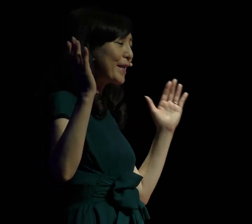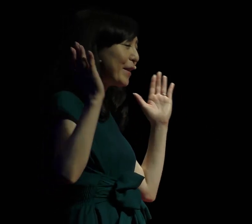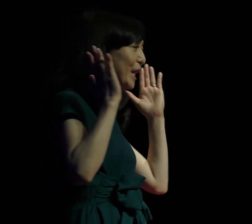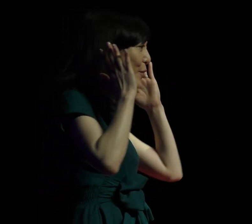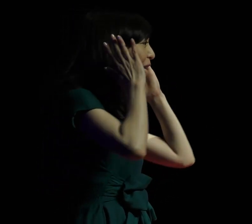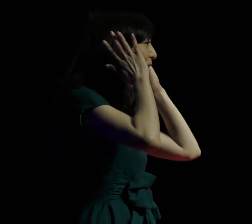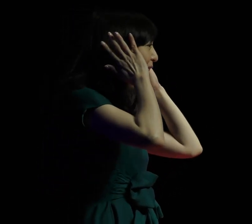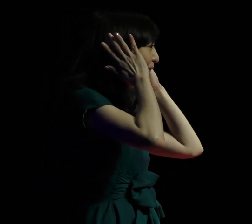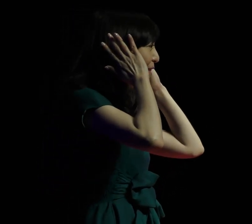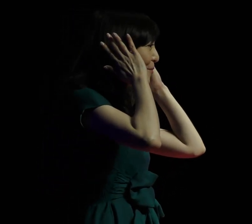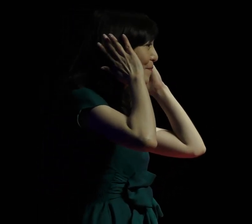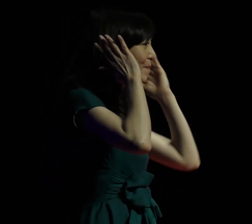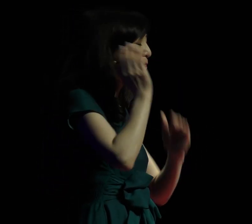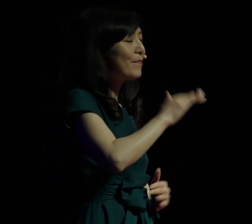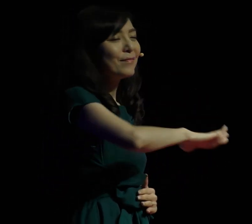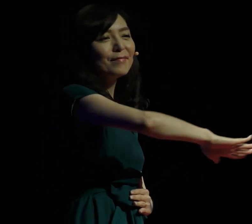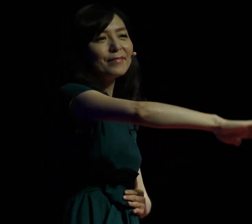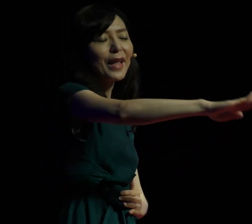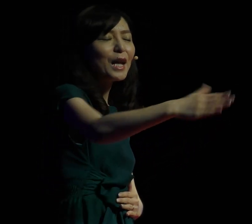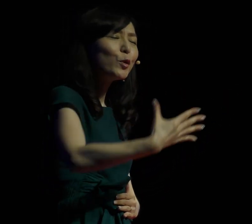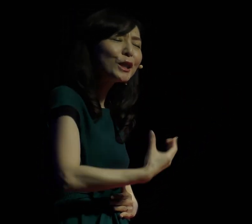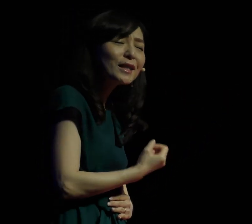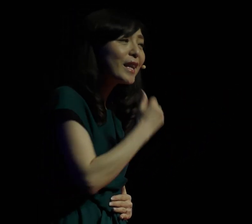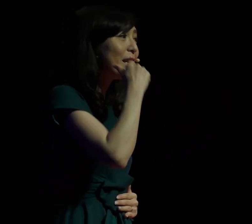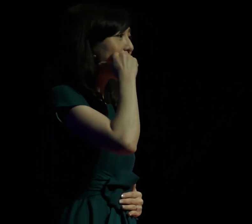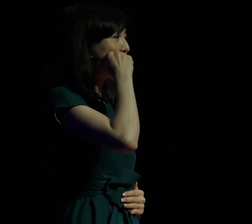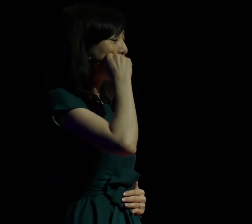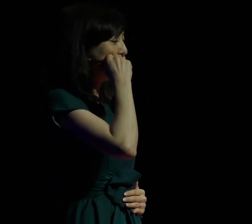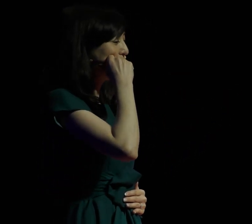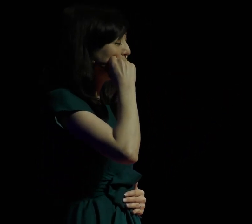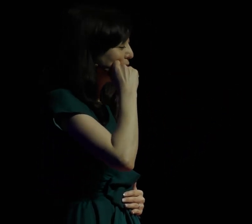No puedo escuchar absolutamente nada. No puedo creer en nadie.